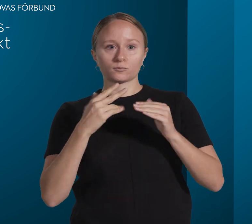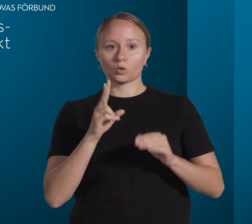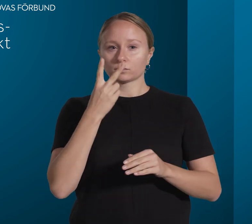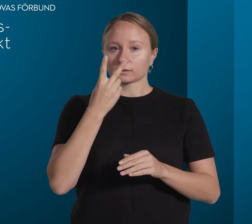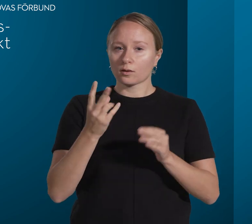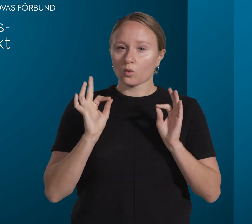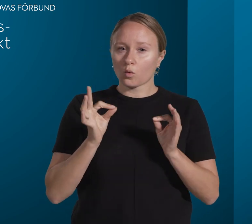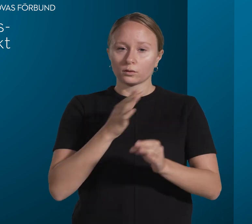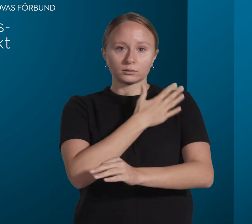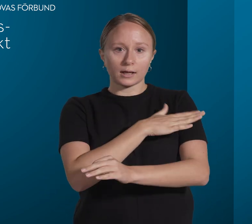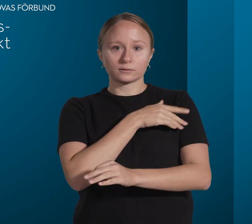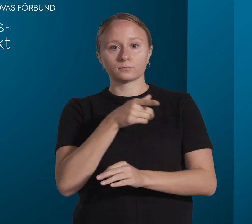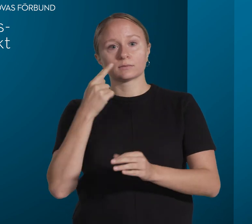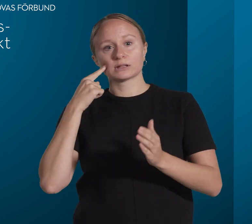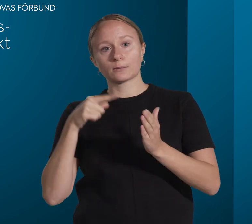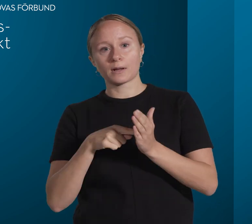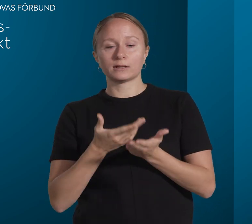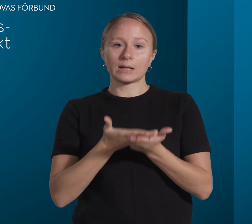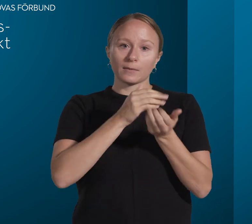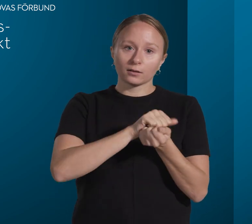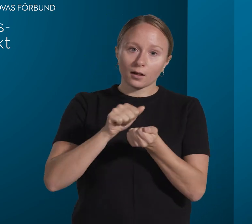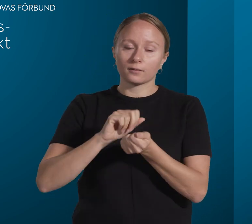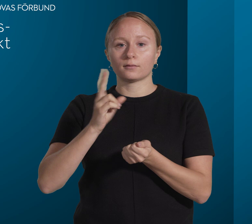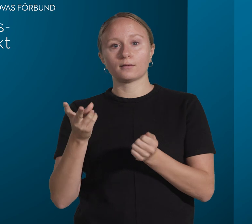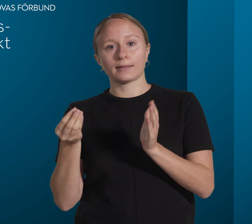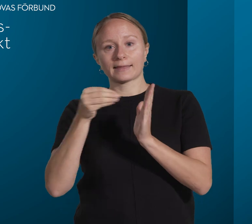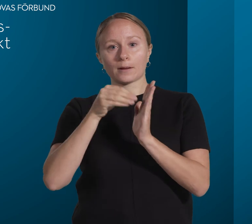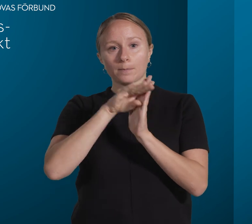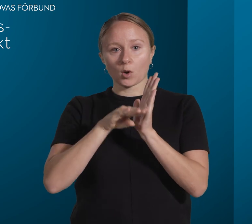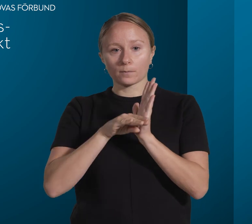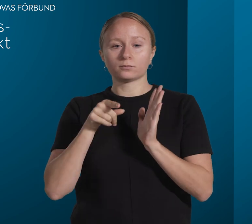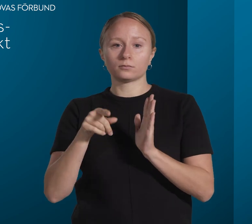och se över hurdana tjänster, som till exempel hjälpmedel eller tilläggsprogram, -